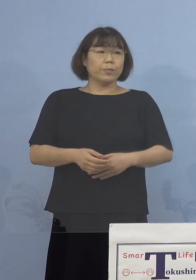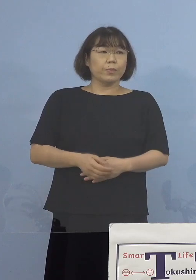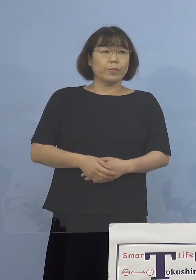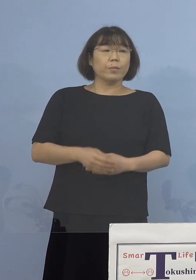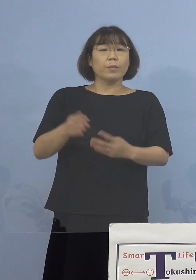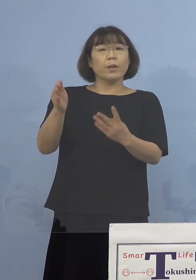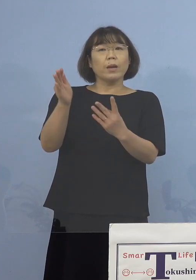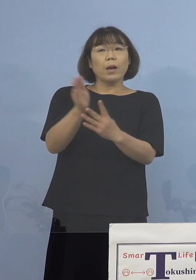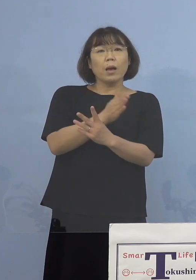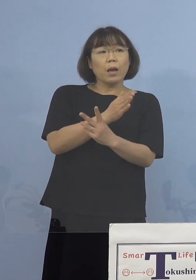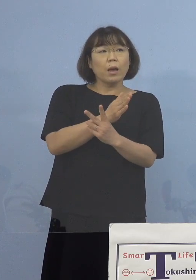（徳島新聞社） すみません、徳島新聞です